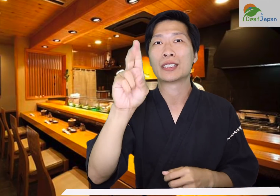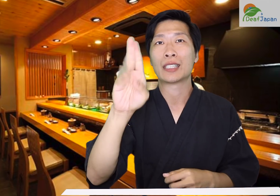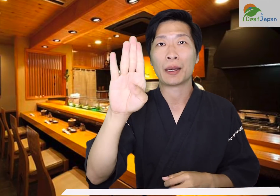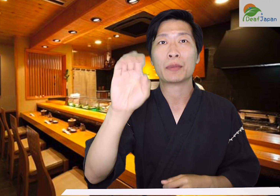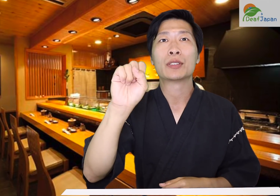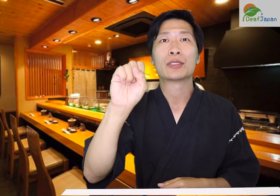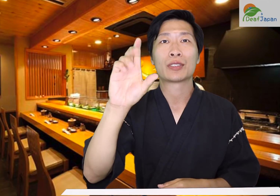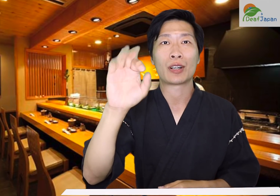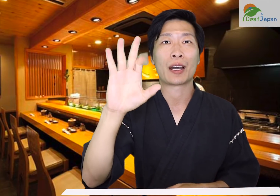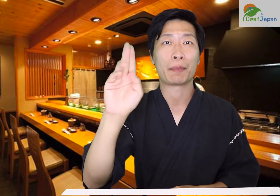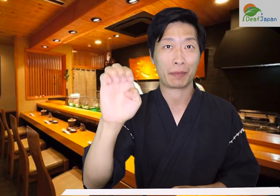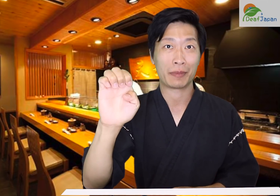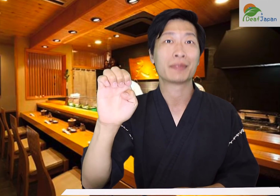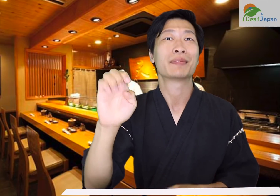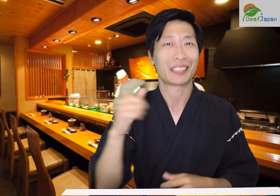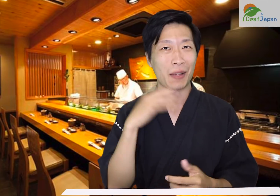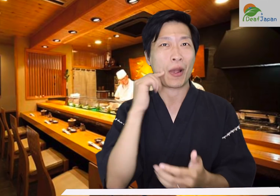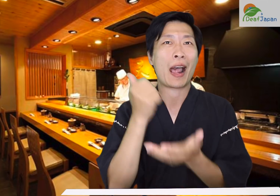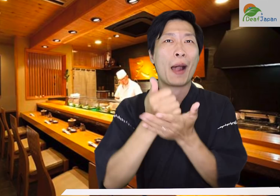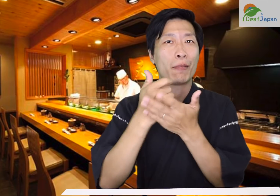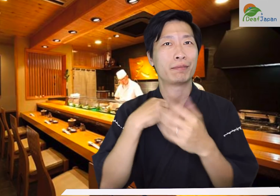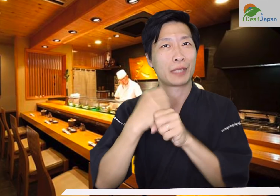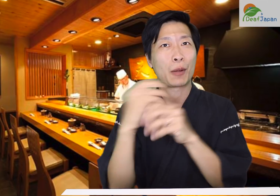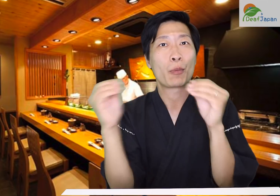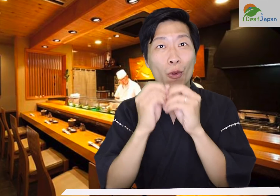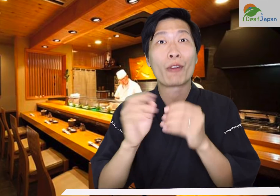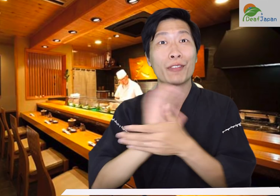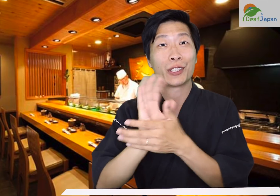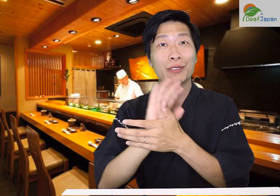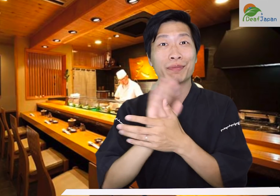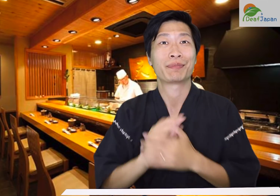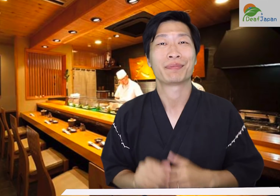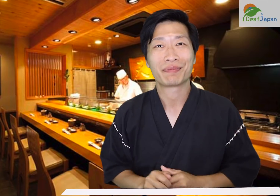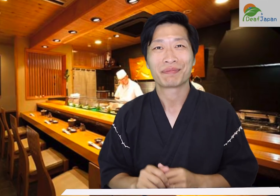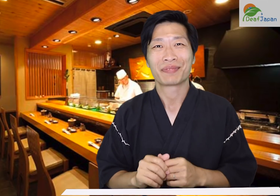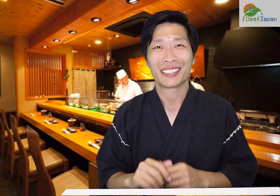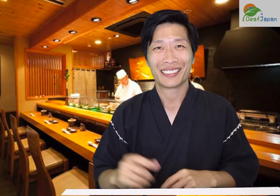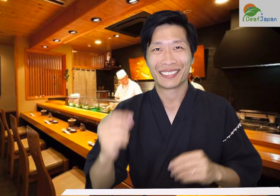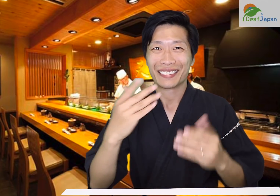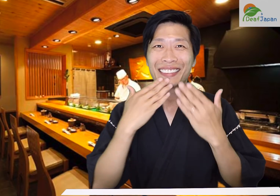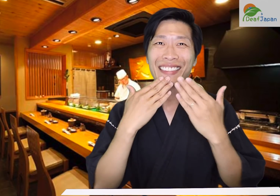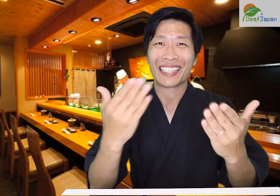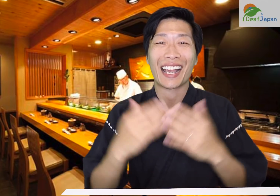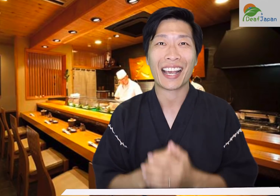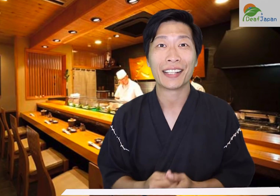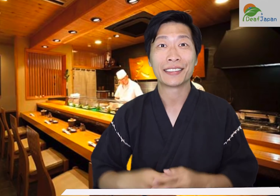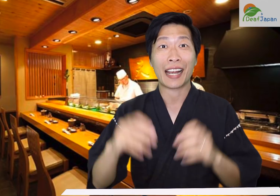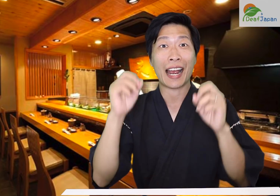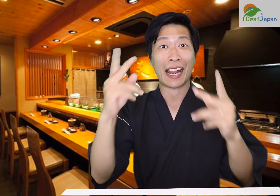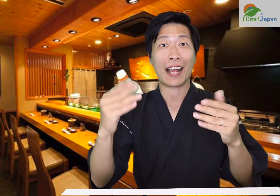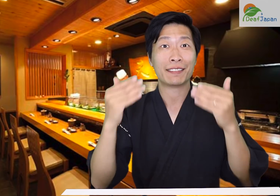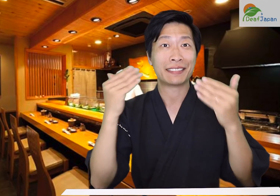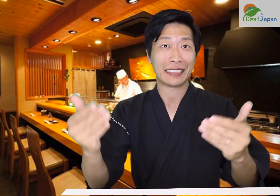Diese Unterstützung würde uns sehr helfen! Dann kann ich auch mehr Videos machen! Danke!